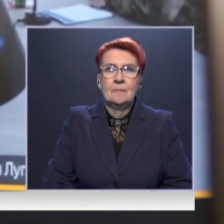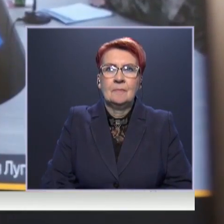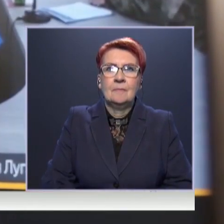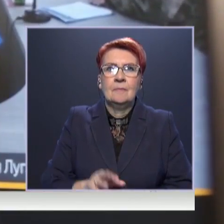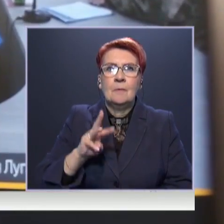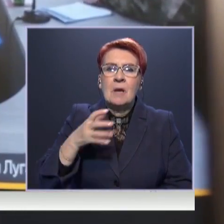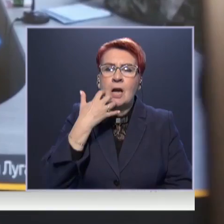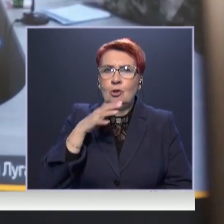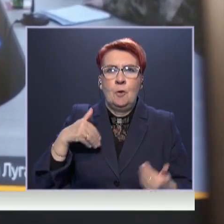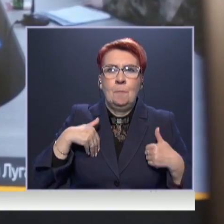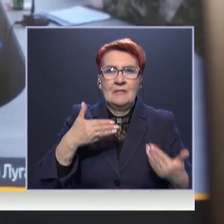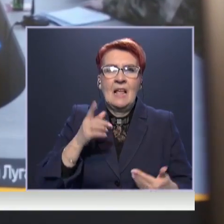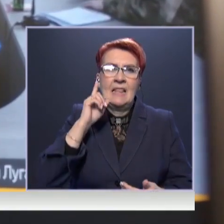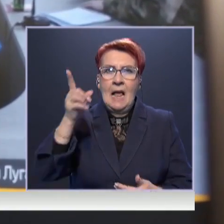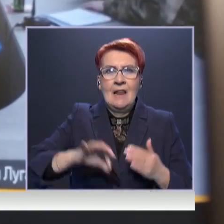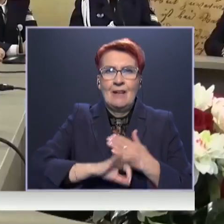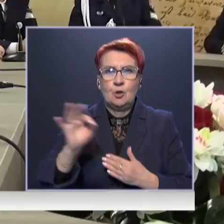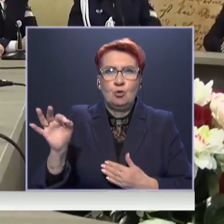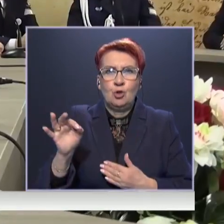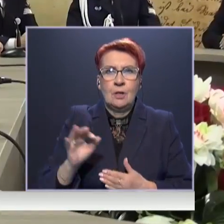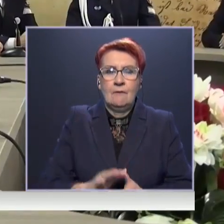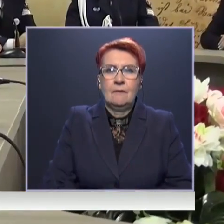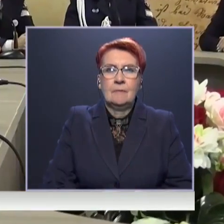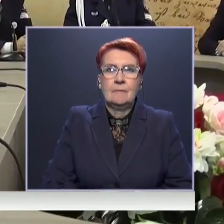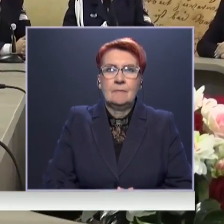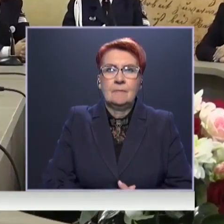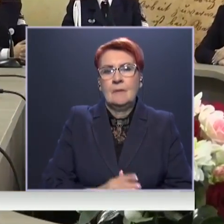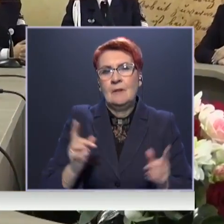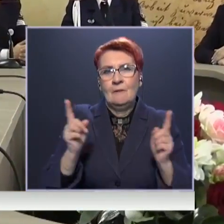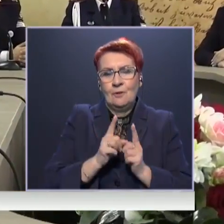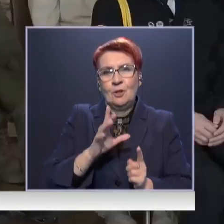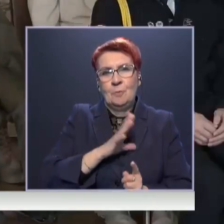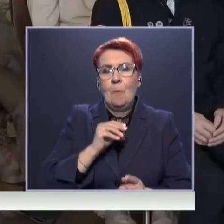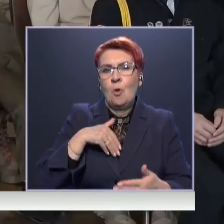ников встреча прошла по инициативе региональных